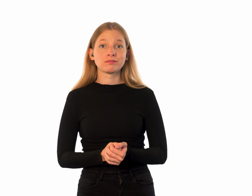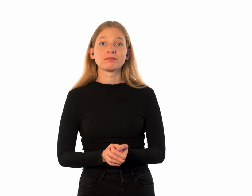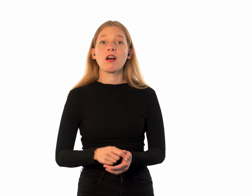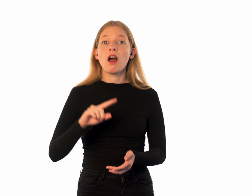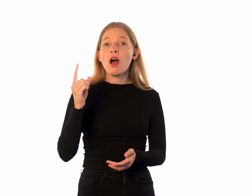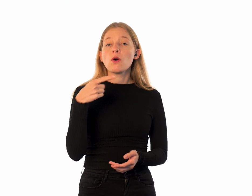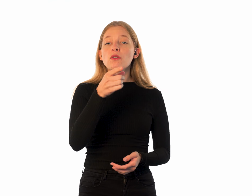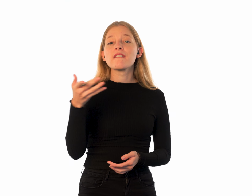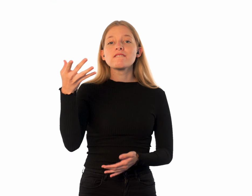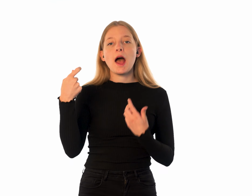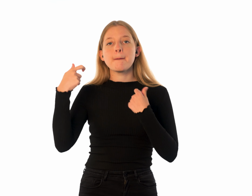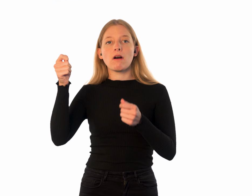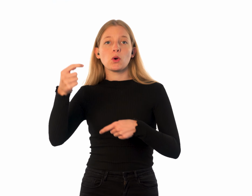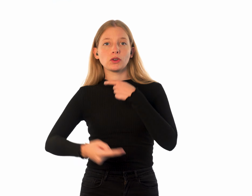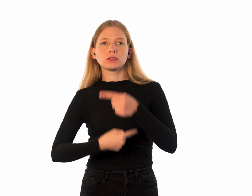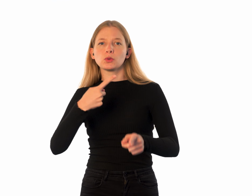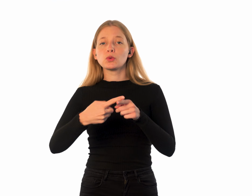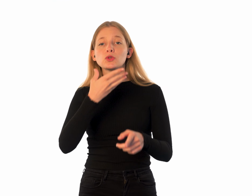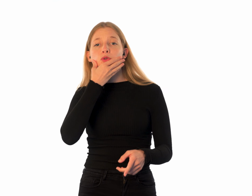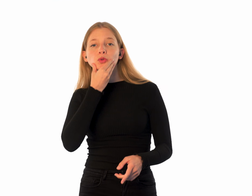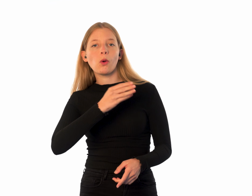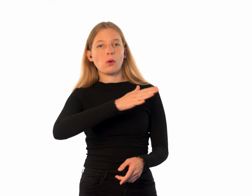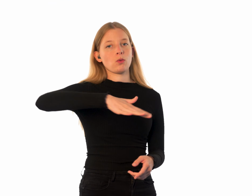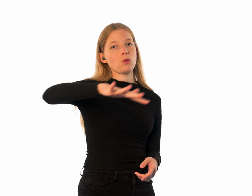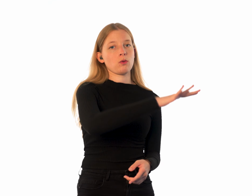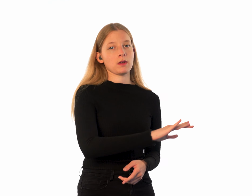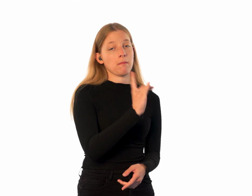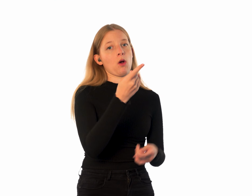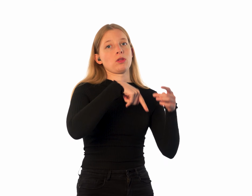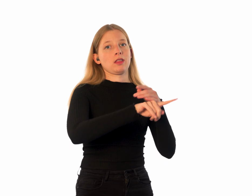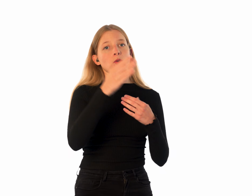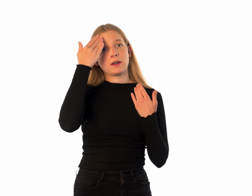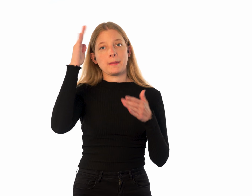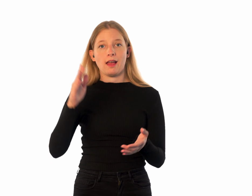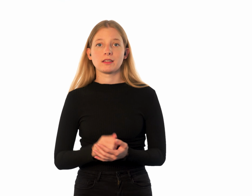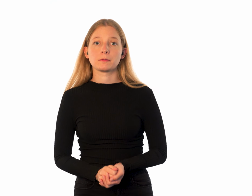als auch für ihre Weinbautradition und die schöne Umgebung bekannt.